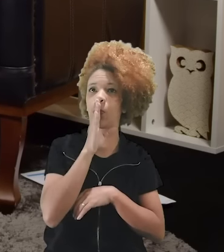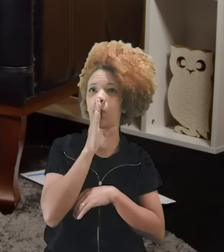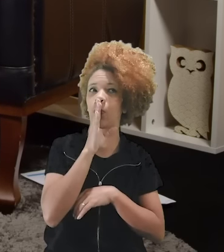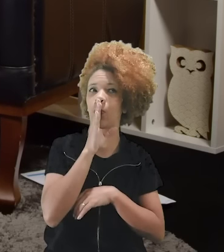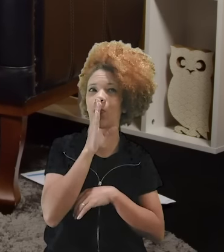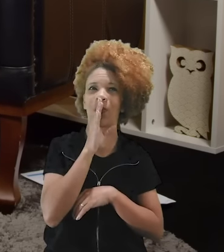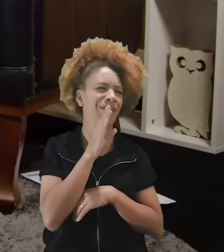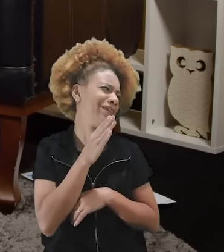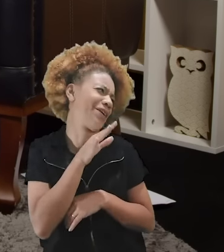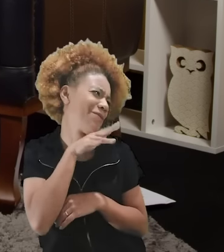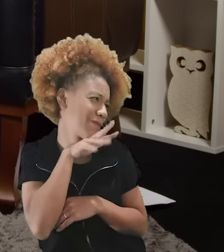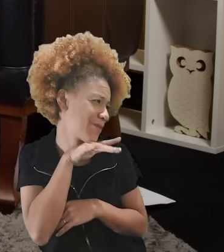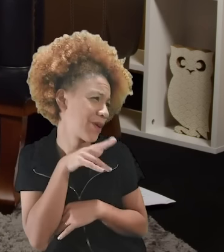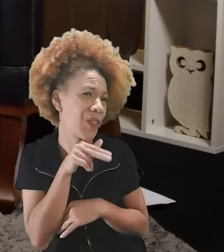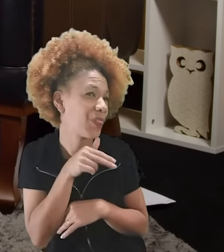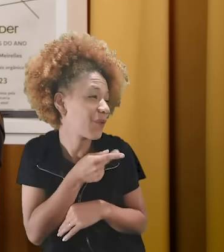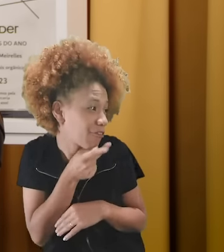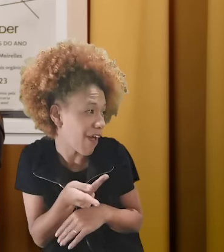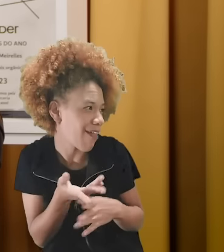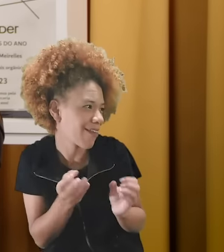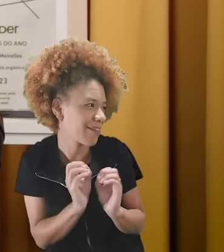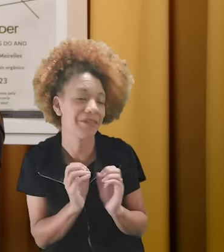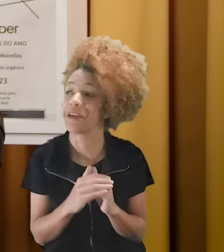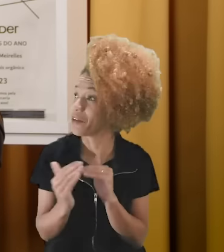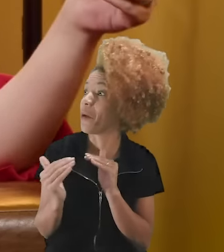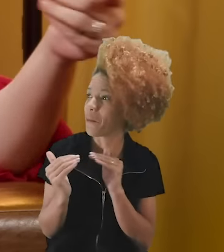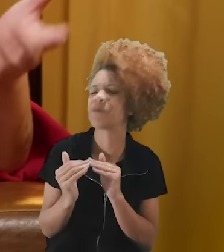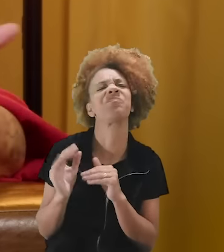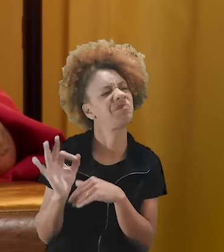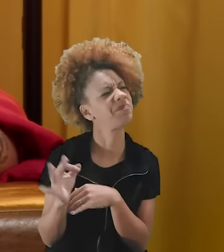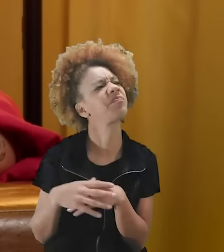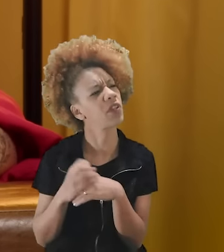as pessoas pensavam mano Osvaldo é muito ruim ele nunca entra eu concordava exatamente Osvaldo Vamos